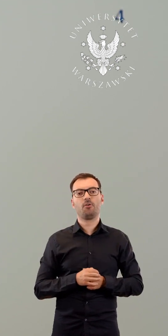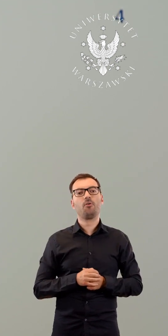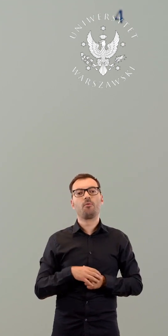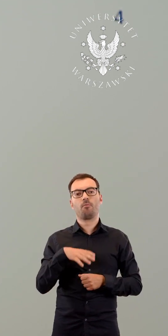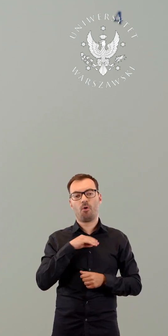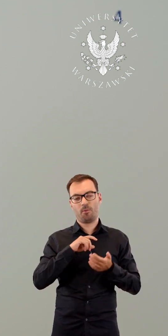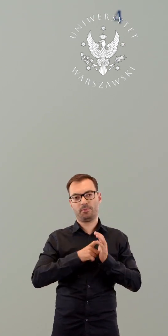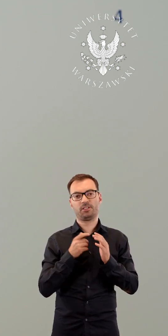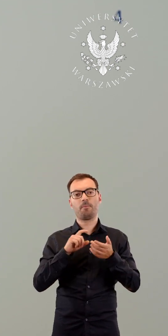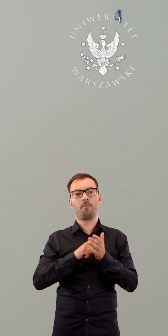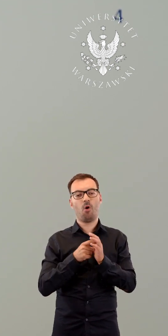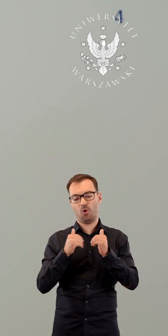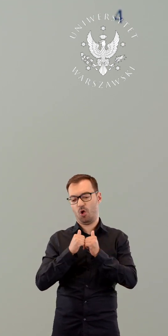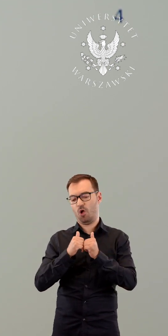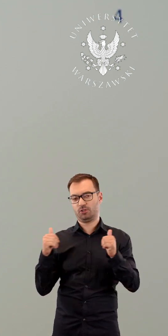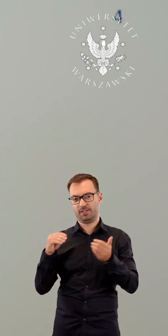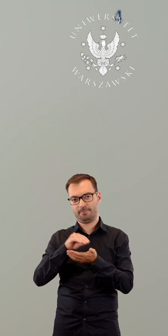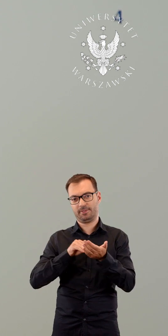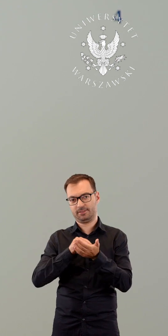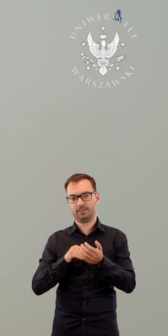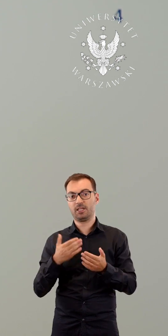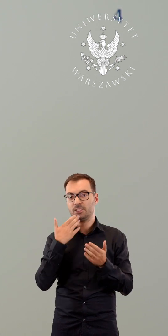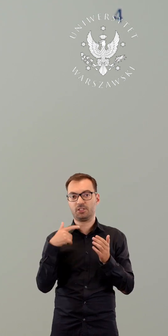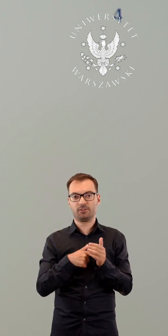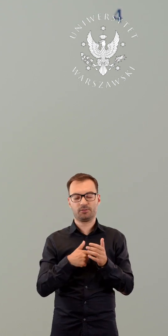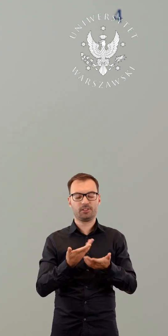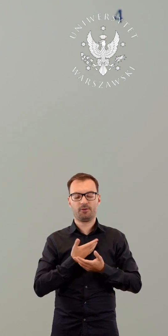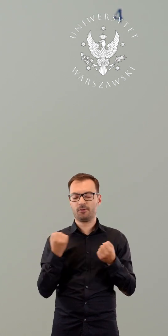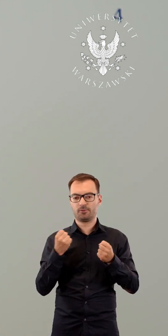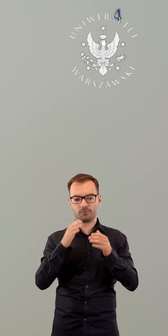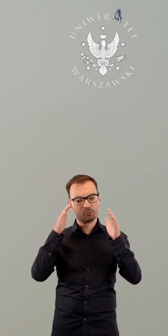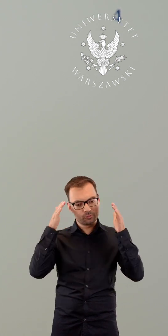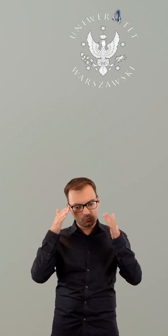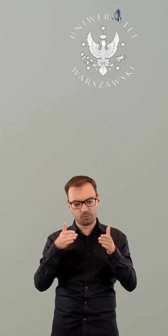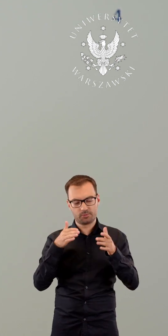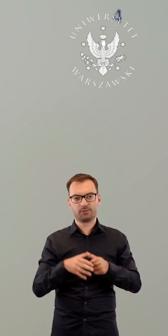także pisania w osobnym pokoju. To jest coś, co zdecydowanie pomogło mi się skupić na egzaminie